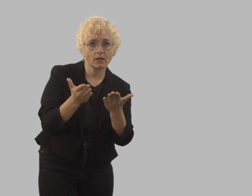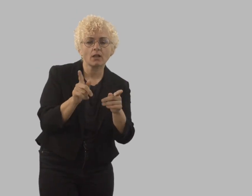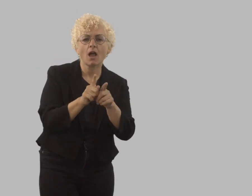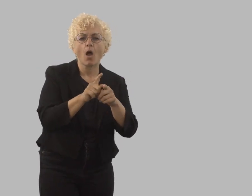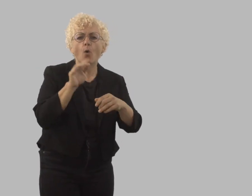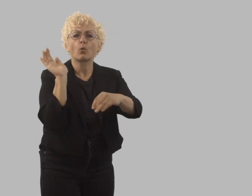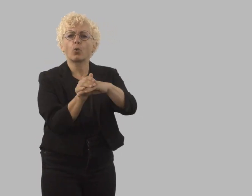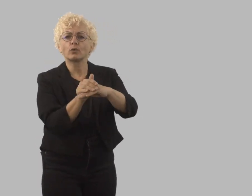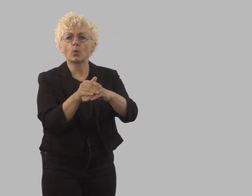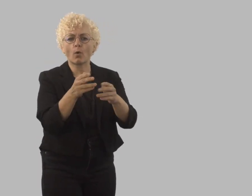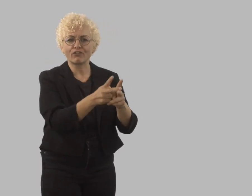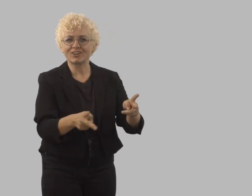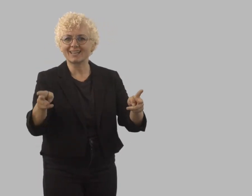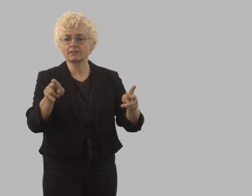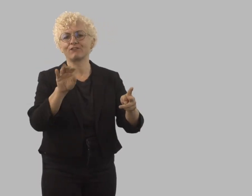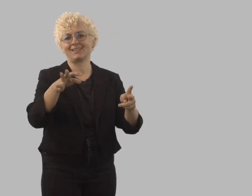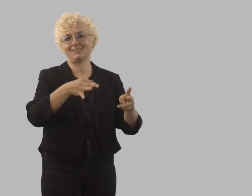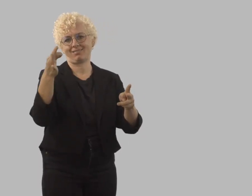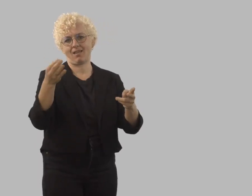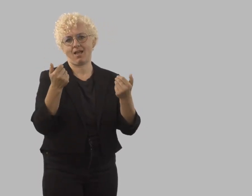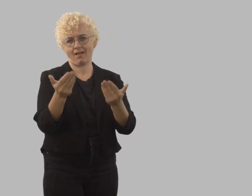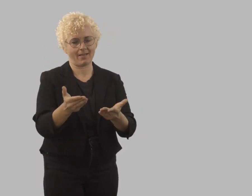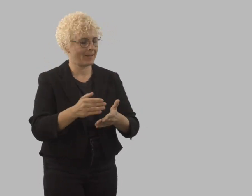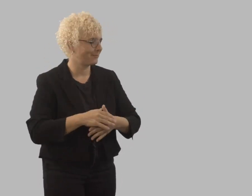und eine Kündigungsfrist von 14 Tagen wurden vereinbart.